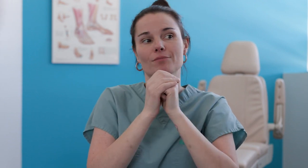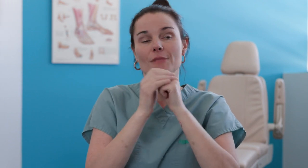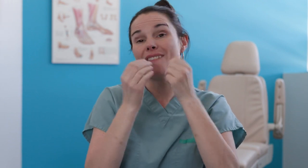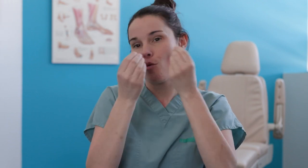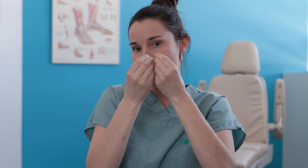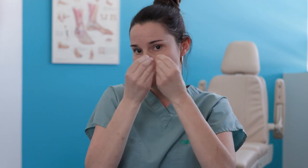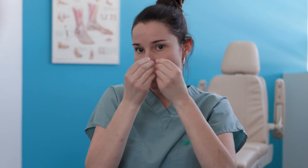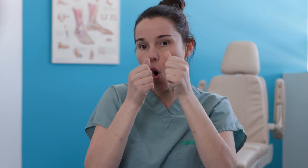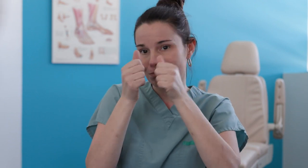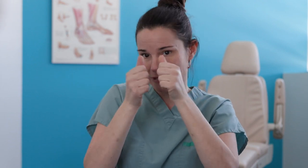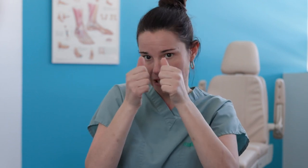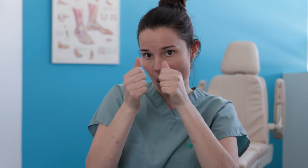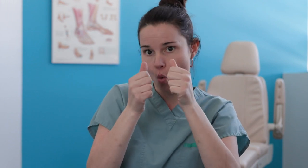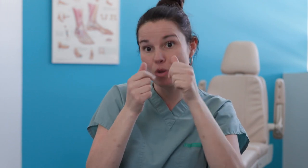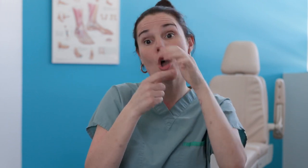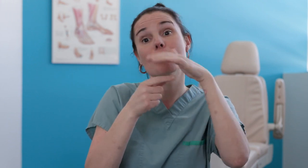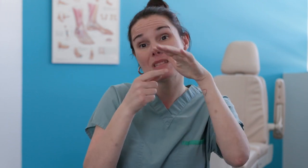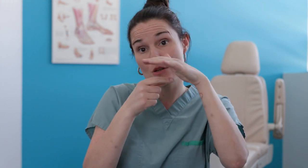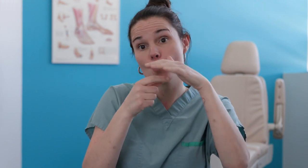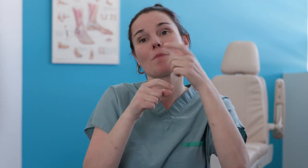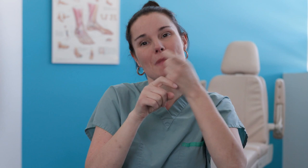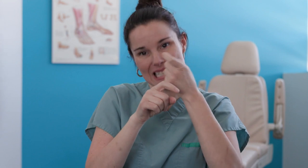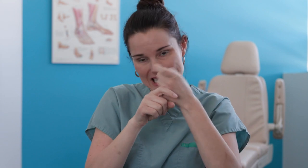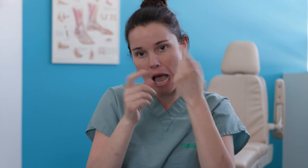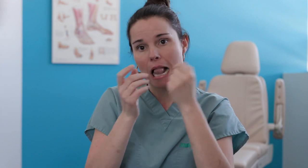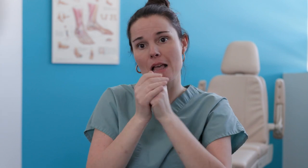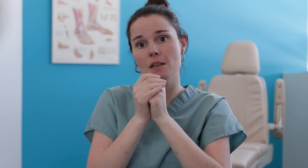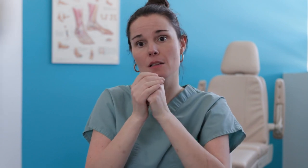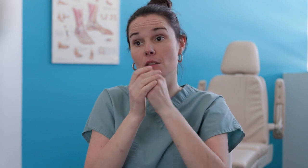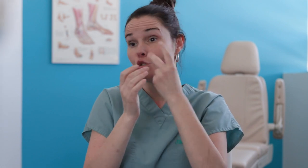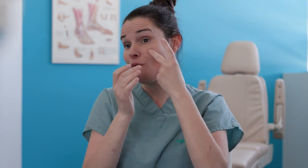Aussi, y avait beaucoup de compétition dans le milieu médical.